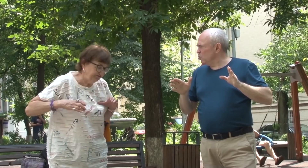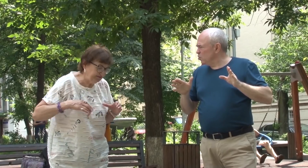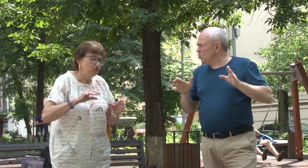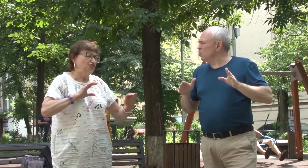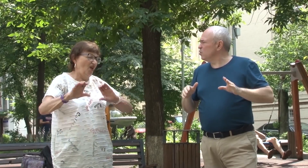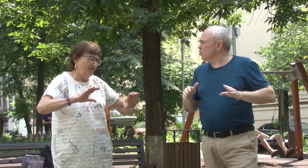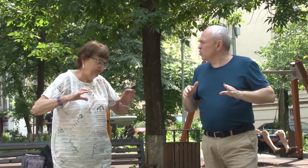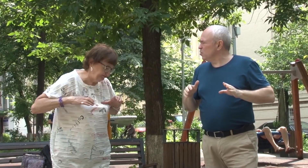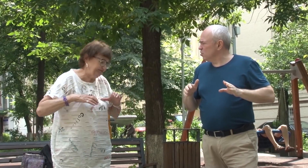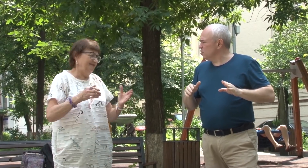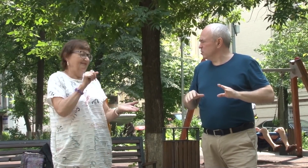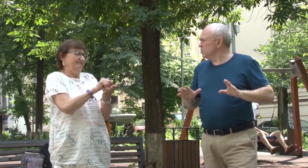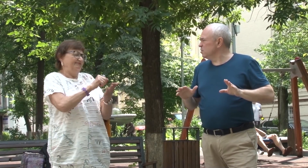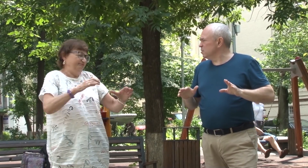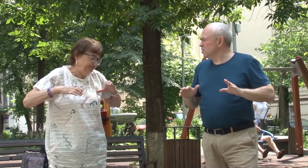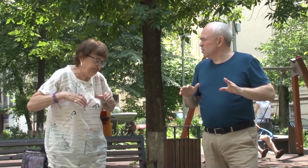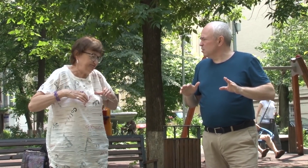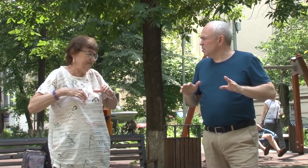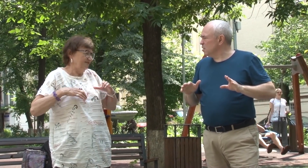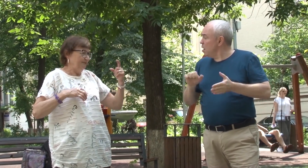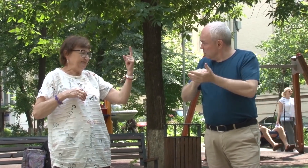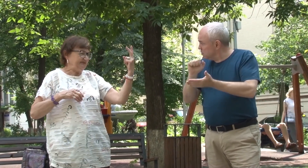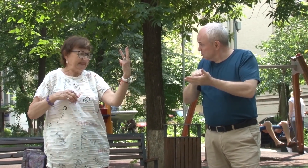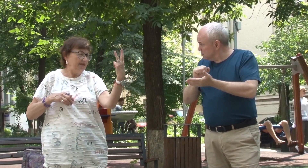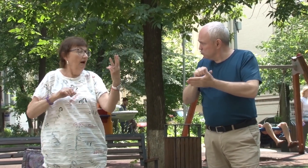«Рисовальщики», «печатники» жили хорошо.